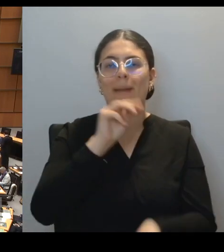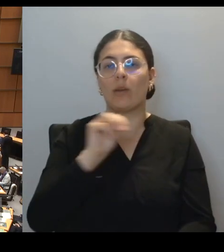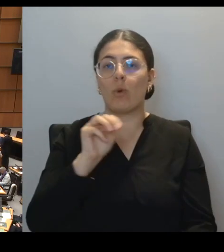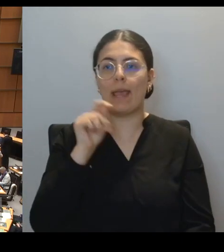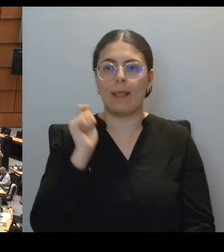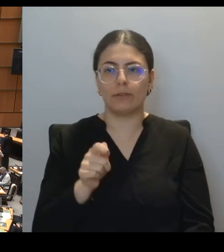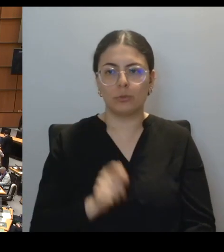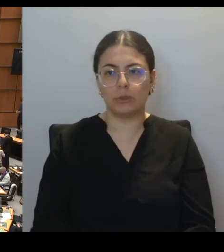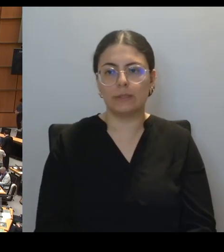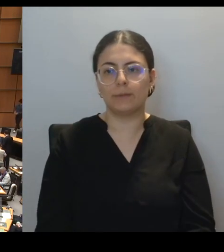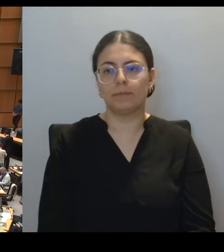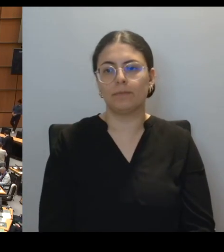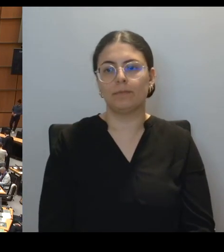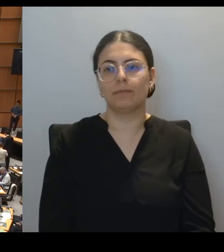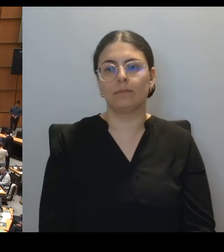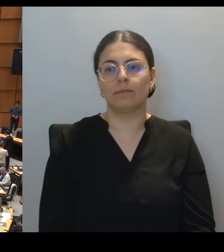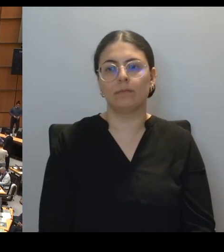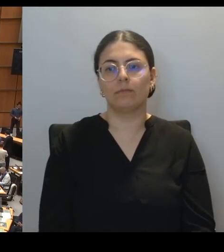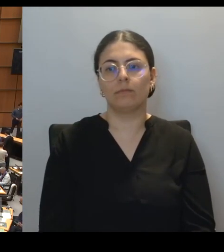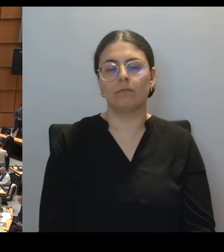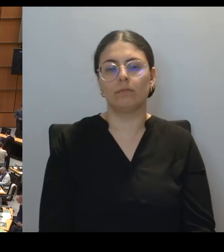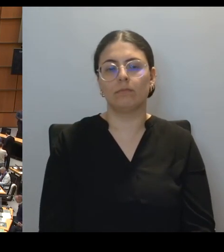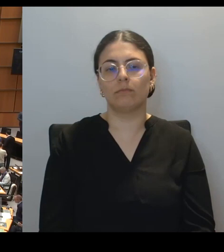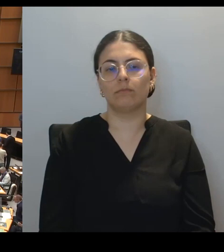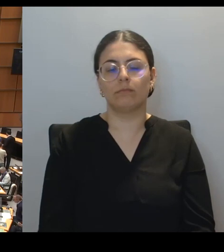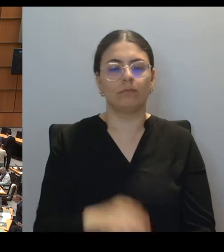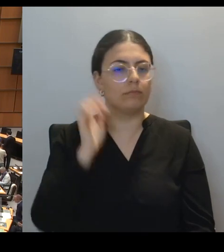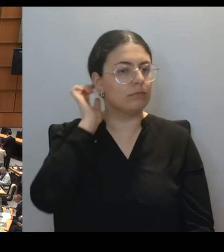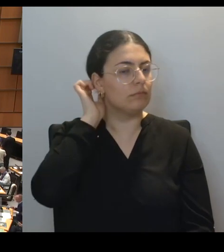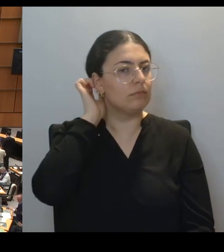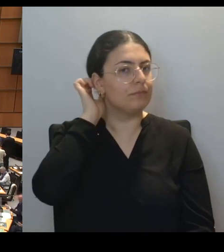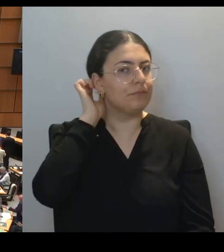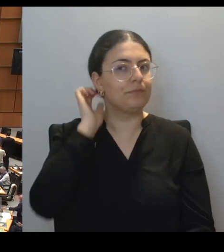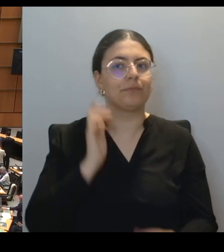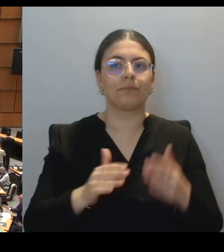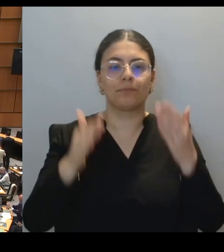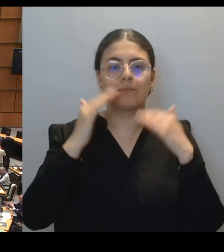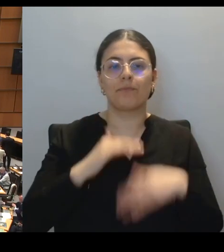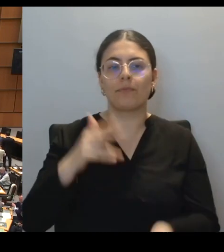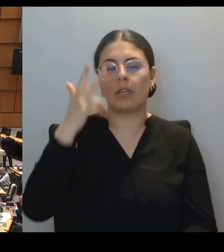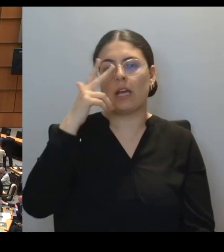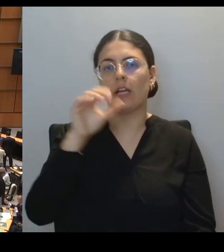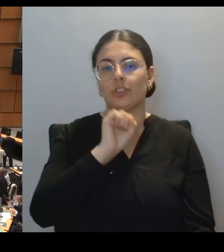Herr Stefan Schmidt. Frau Julia Schneider Herr Torsten Schneider.